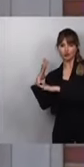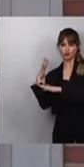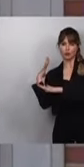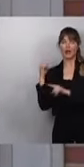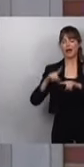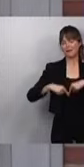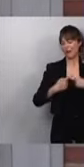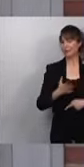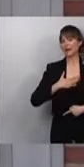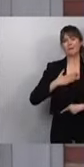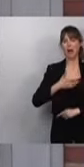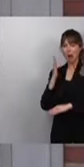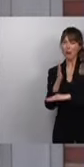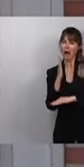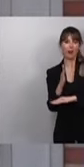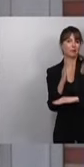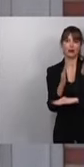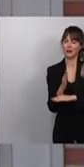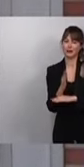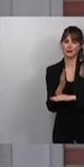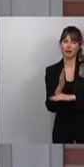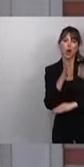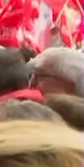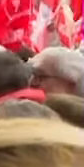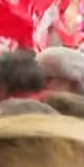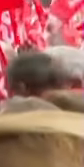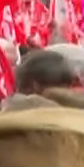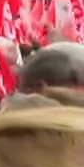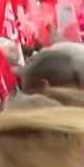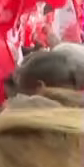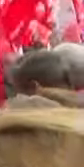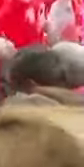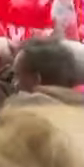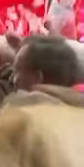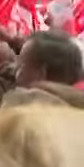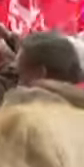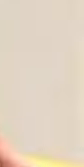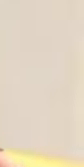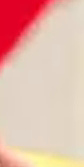tribunales por un derecho al honor por un delito de calumnias o por un delito de injurias eh Y en